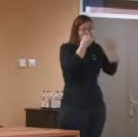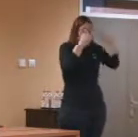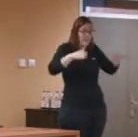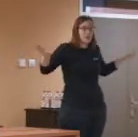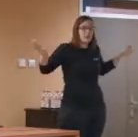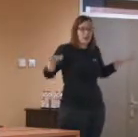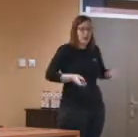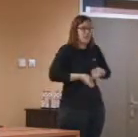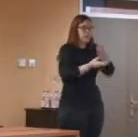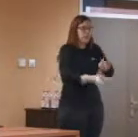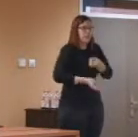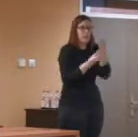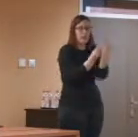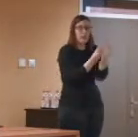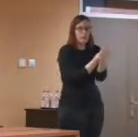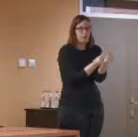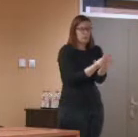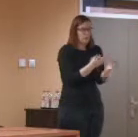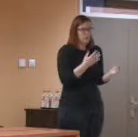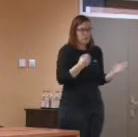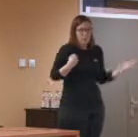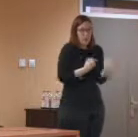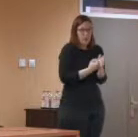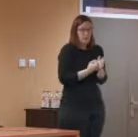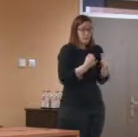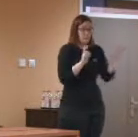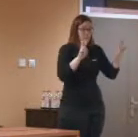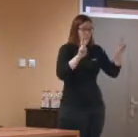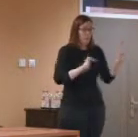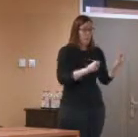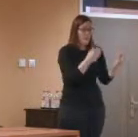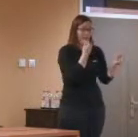Y en el tema de las Cajas sí que creo que es necesario